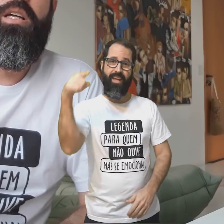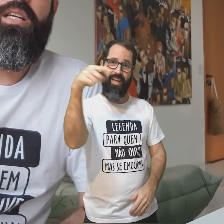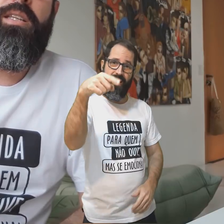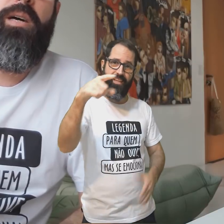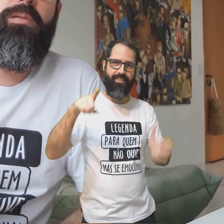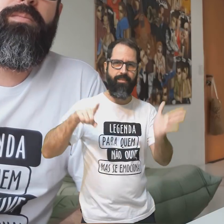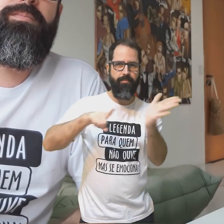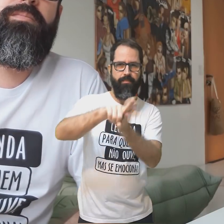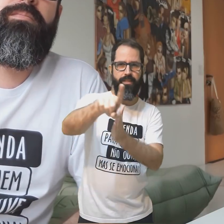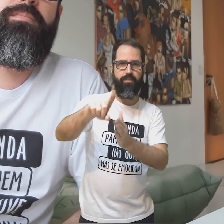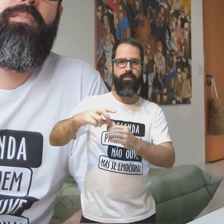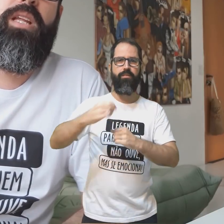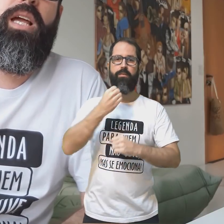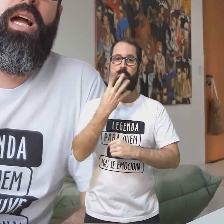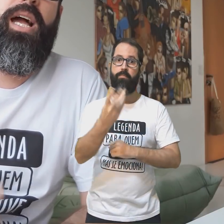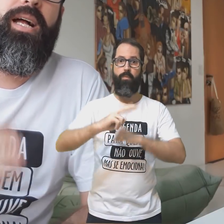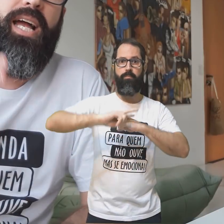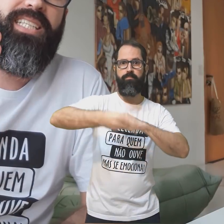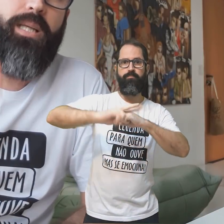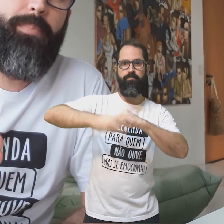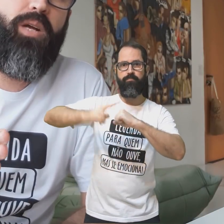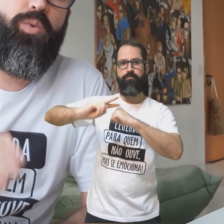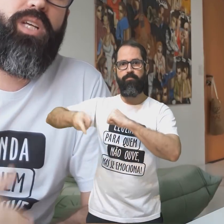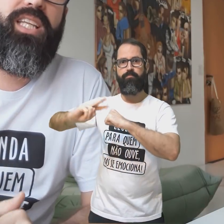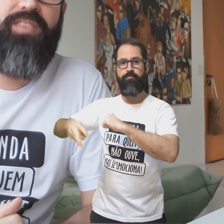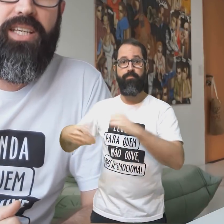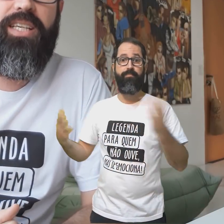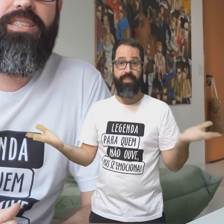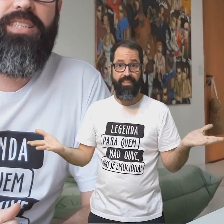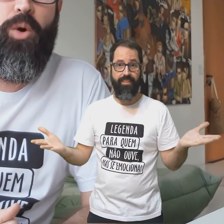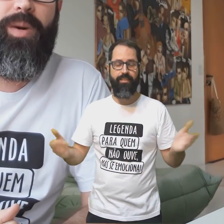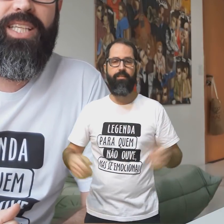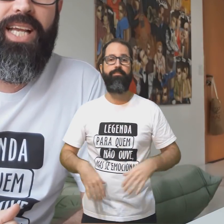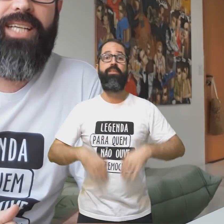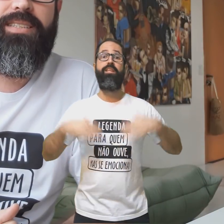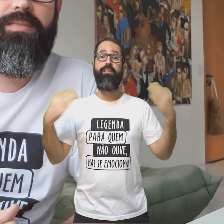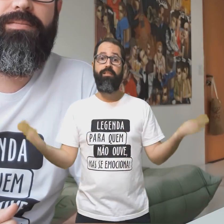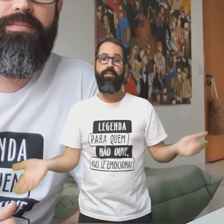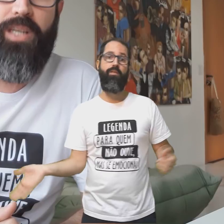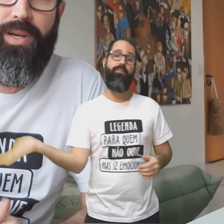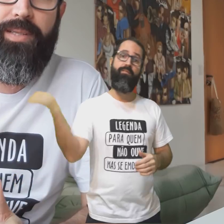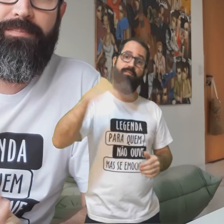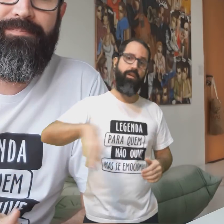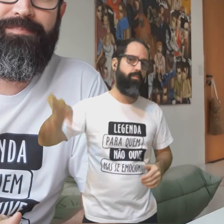Então... ...essa pergunta deveria ser compartilhada, não é?